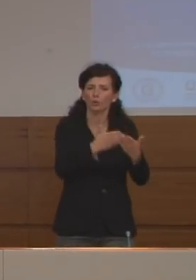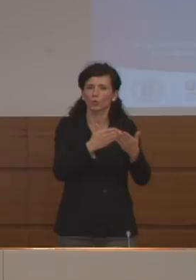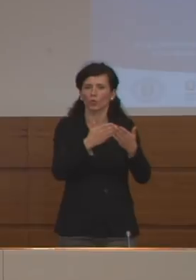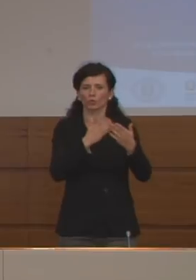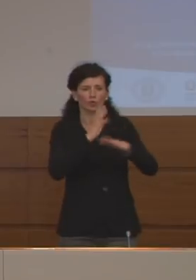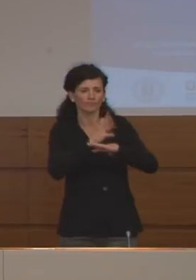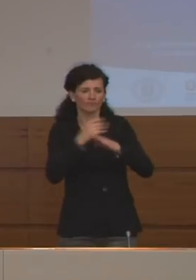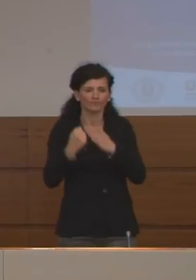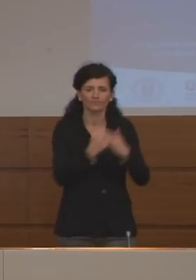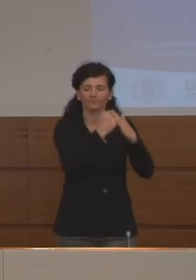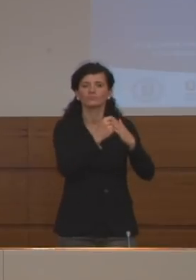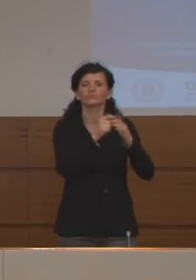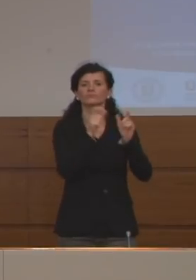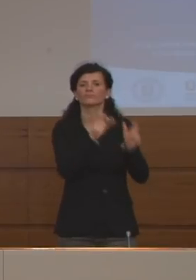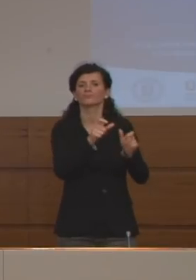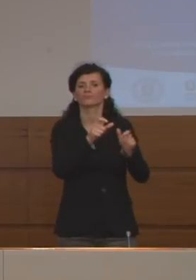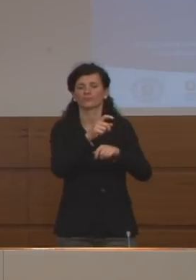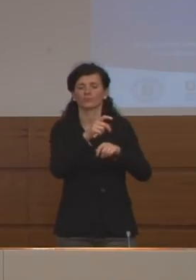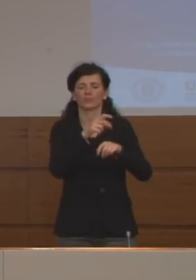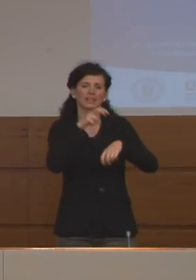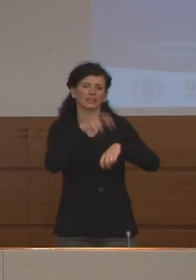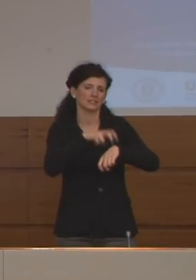personale sanitario.